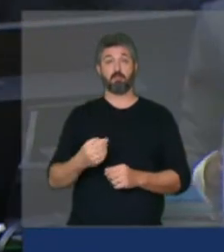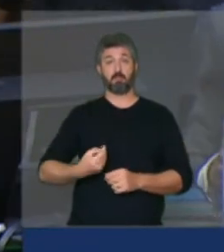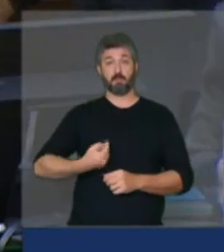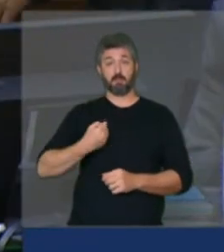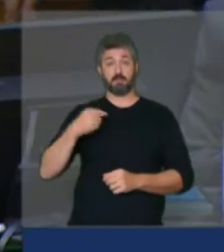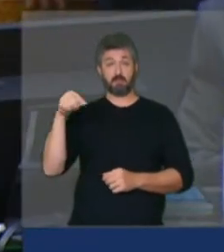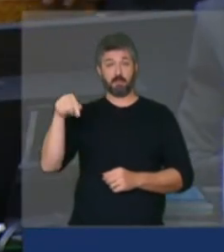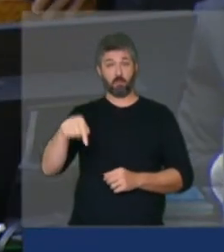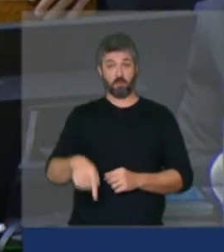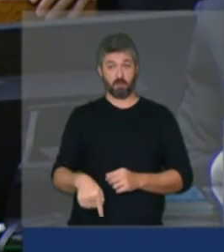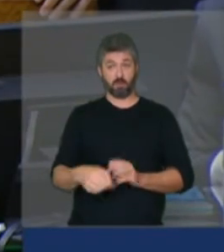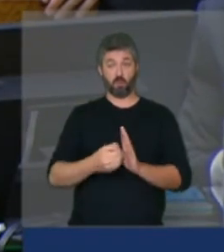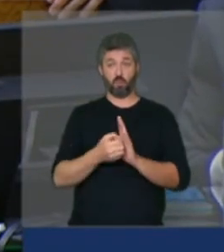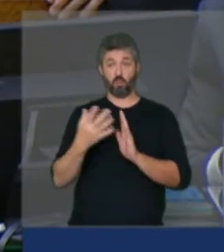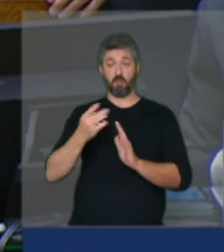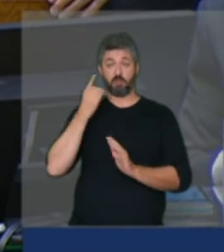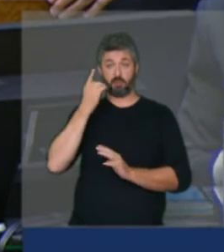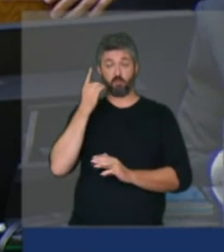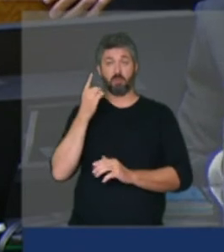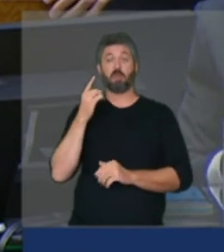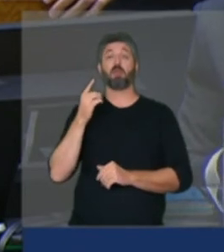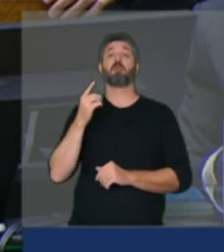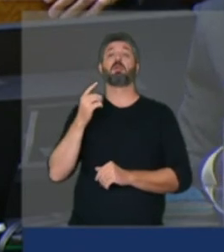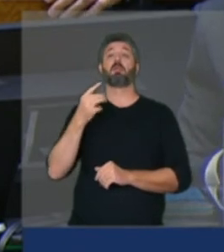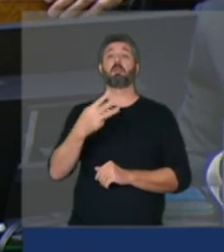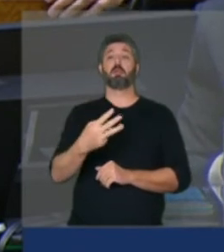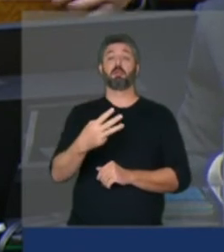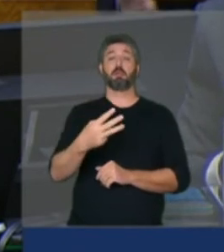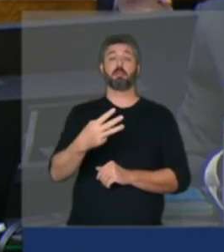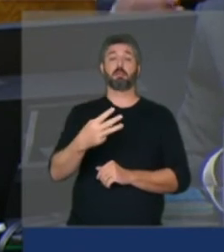PRESENÇA REGISTRA O NÚMERO REGIMENTAL DE 336 SENHORAS DEPUTADAS E SENHORES DEPUTADOS